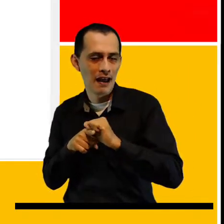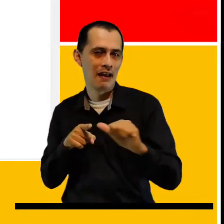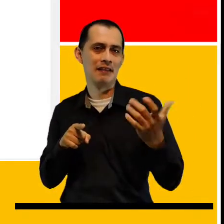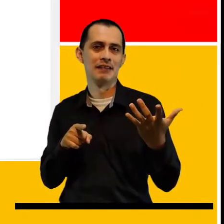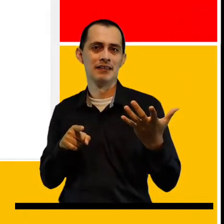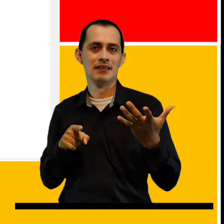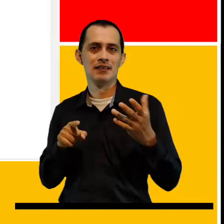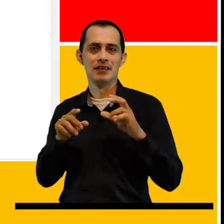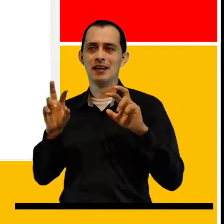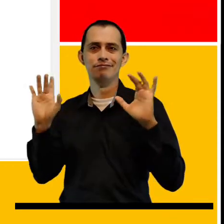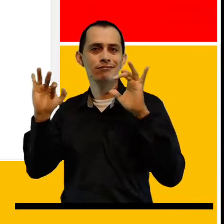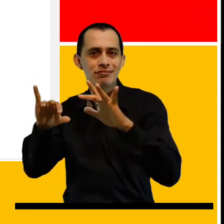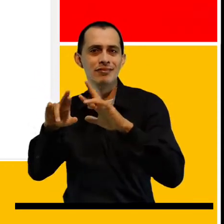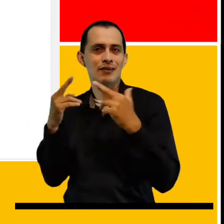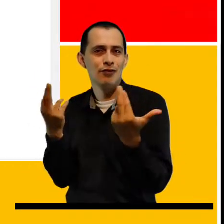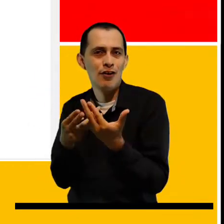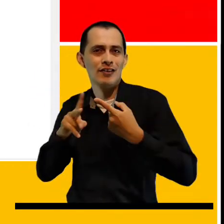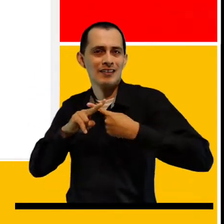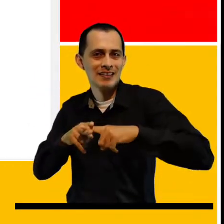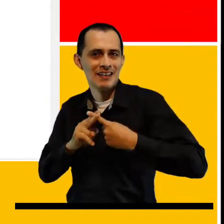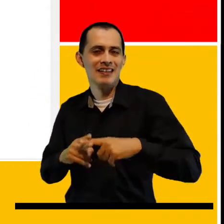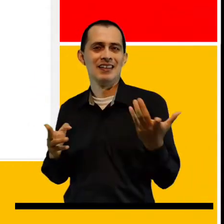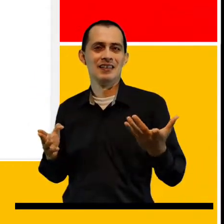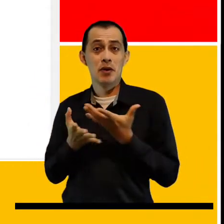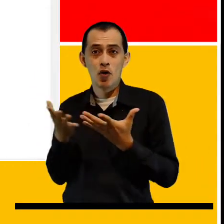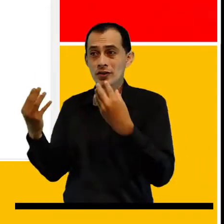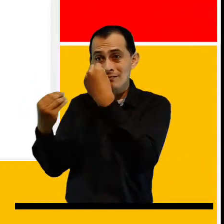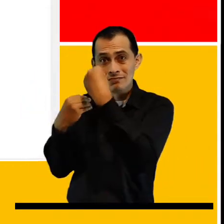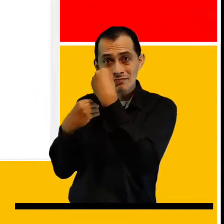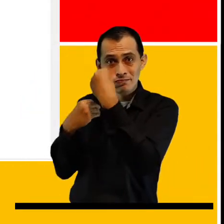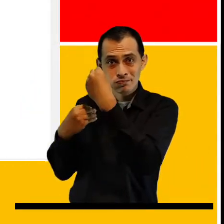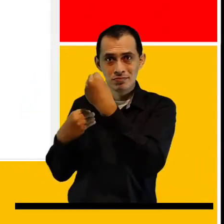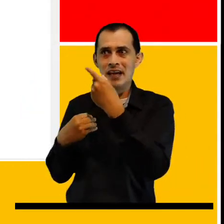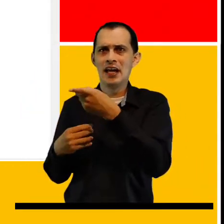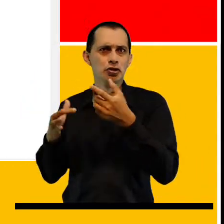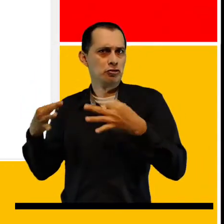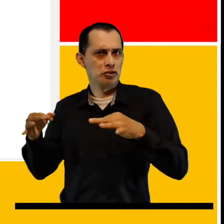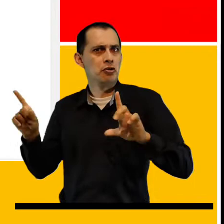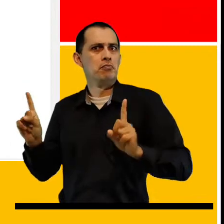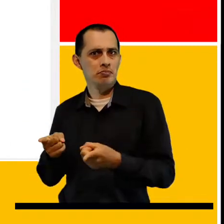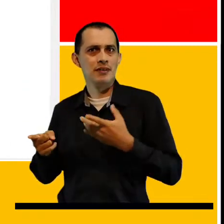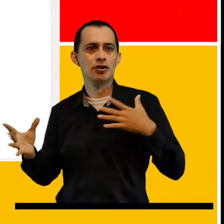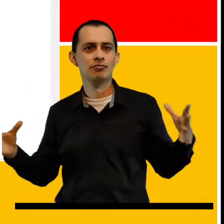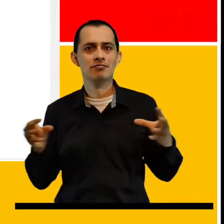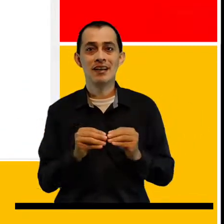talleres que son cursos de formación corta general, experiencia profesional, líneas